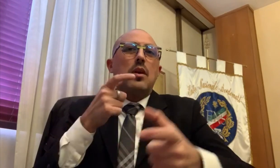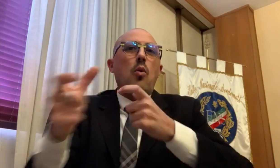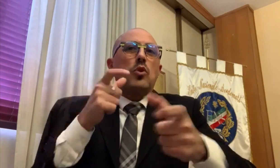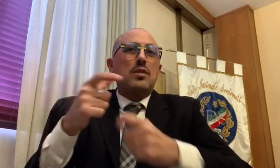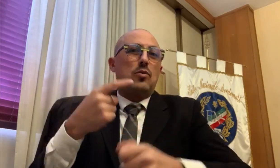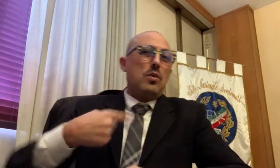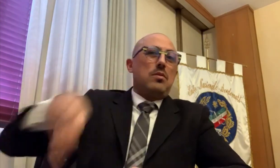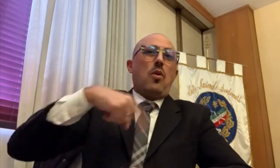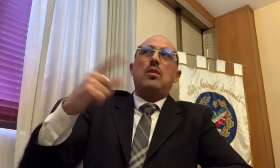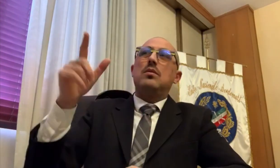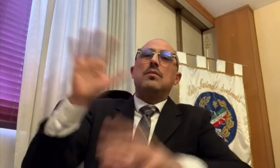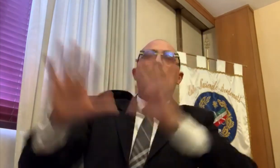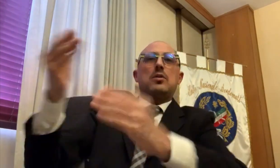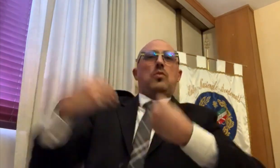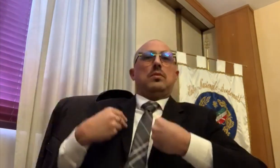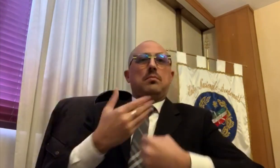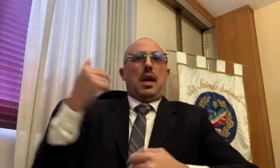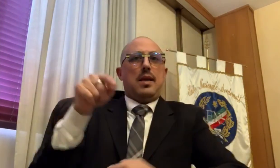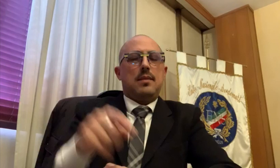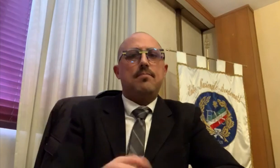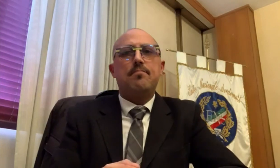la totale mancanza di comunicazione per le persone sorde.